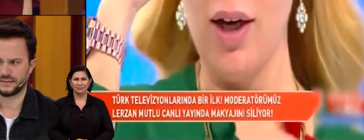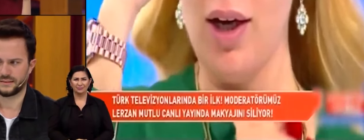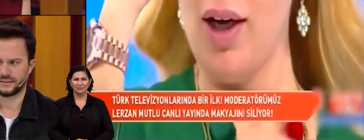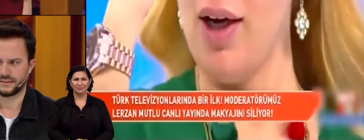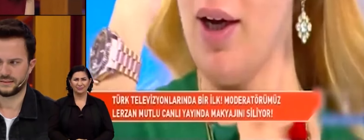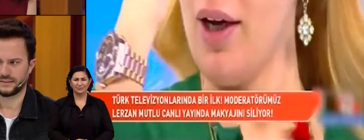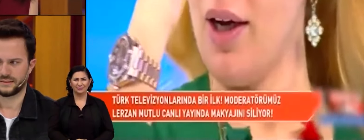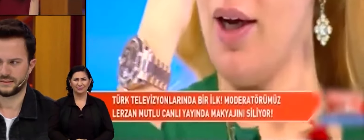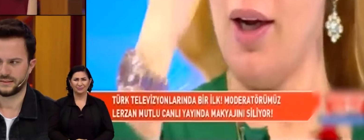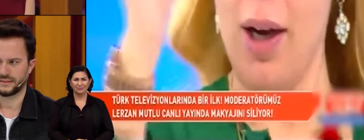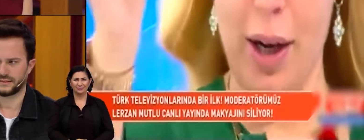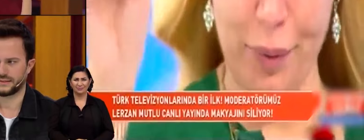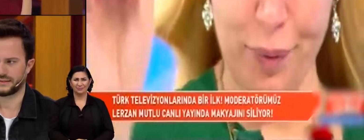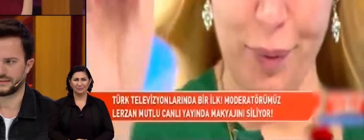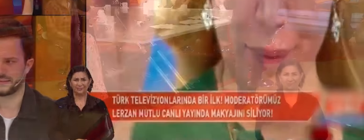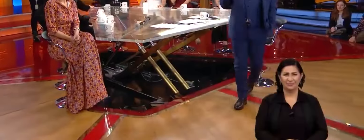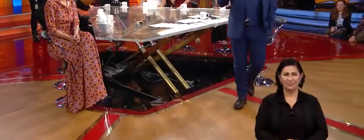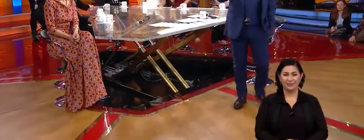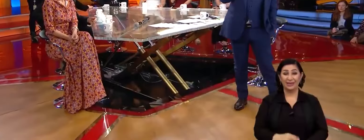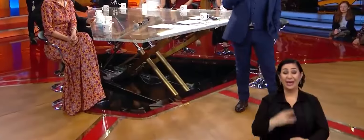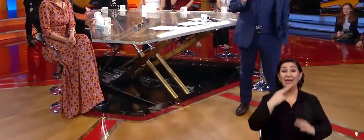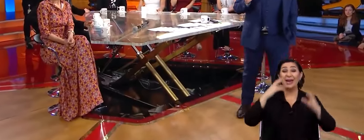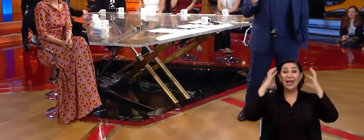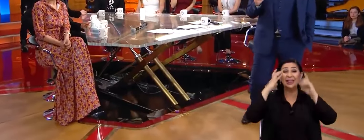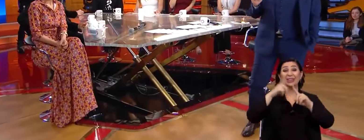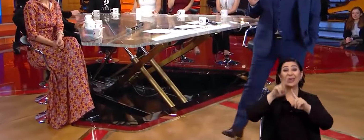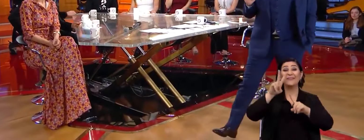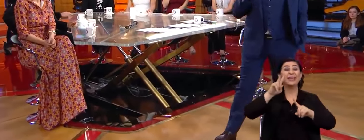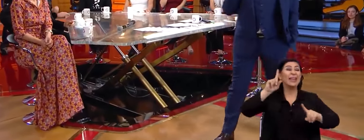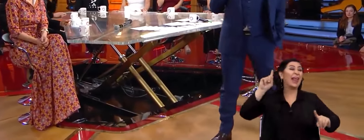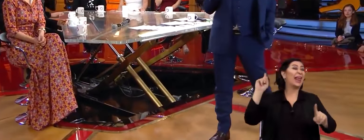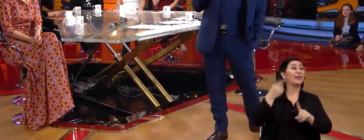değiştiriyor dur reyhanı Türk televizyonunda ilk defa seninle beraber